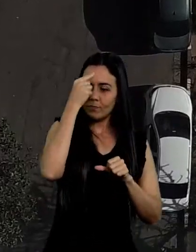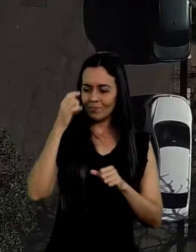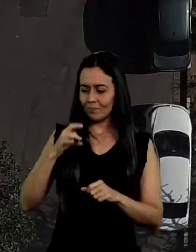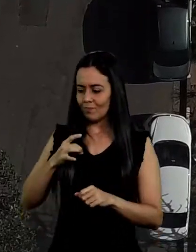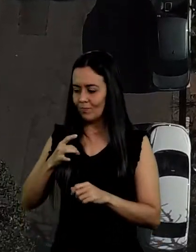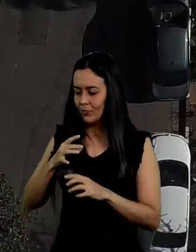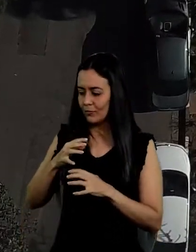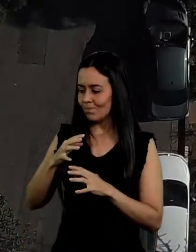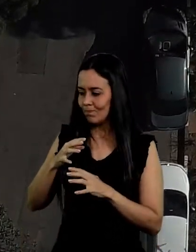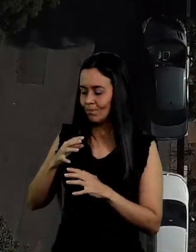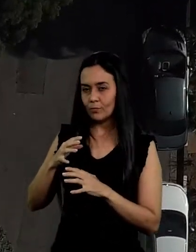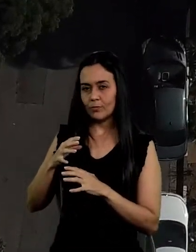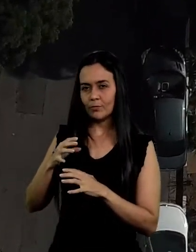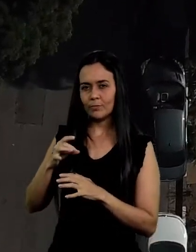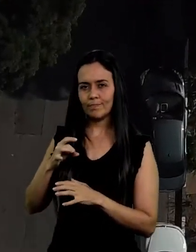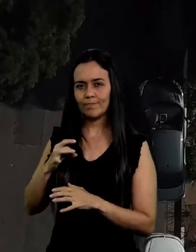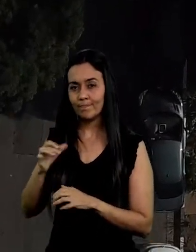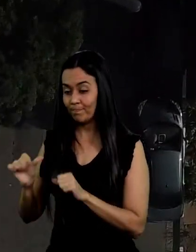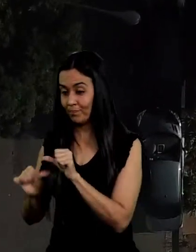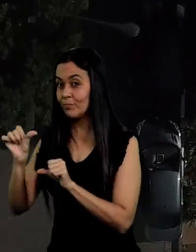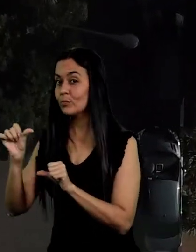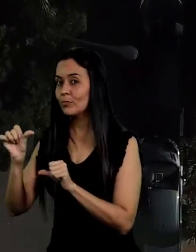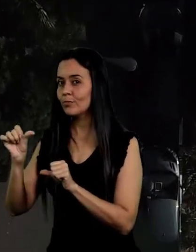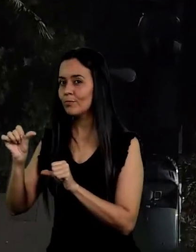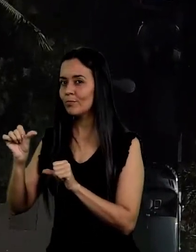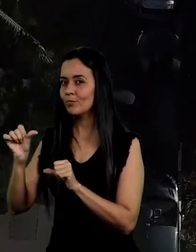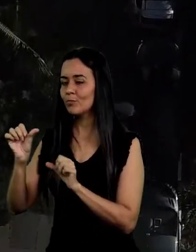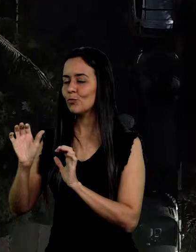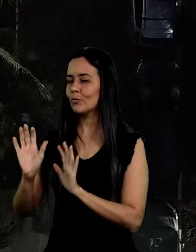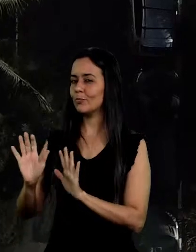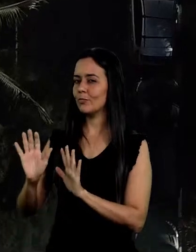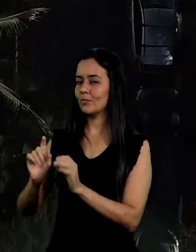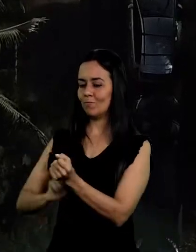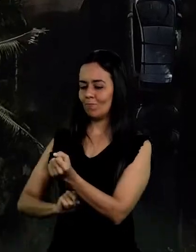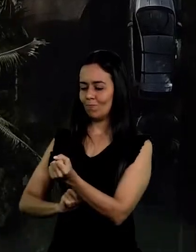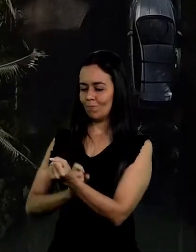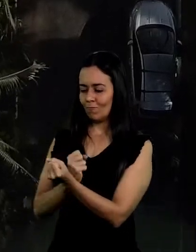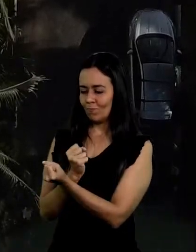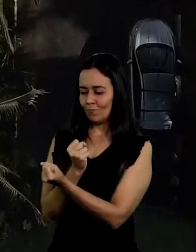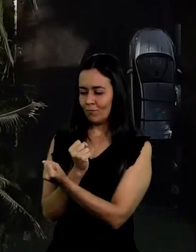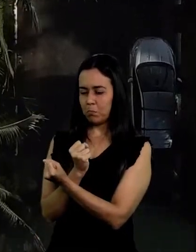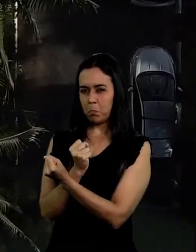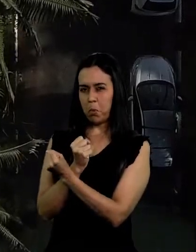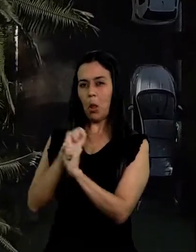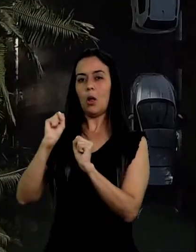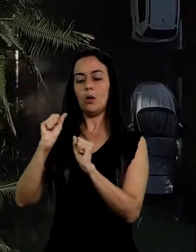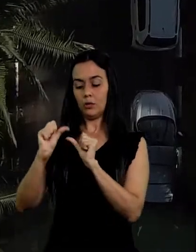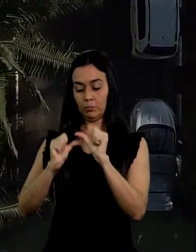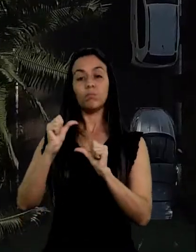Quem favorece a mudança não é o medo, é a raiva, é a indignação, né?